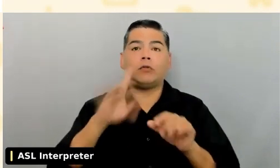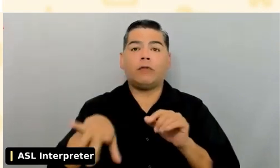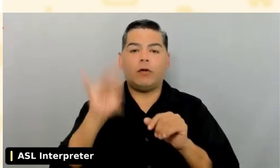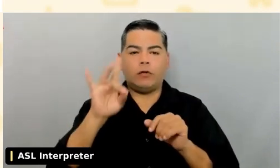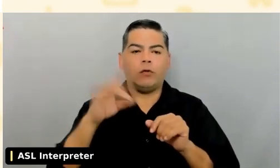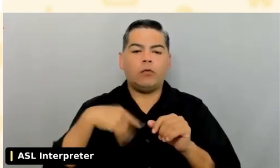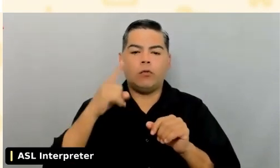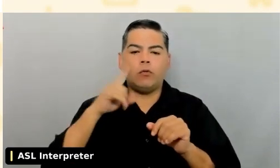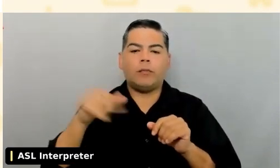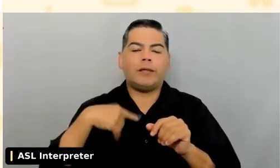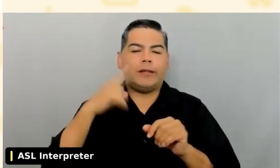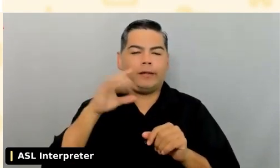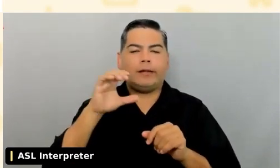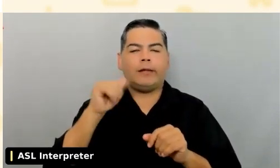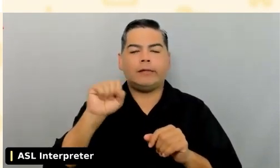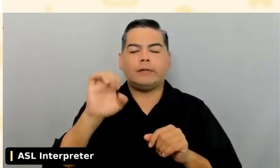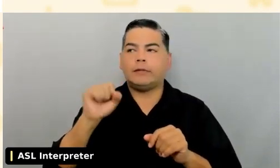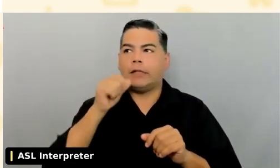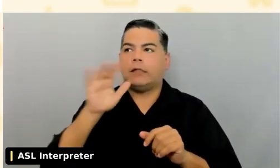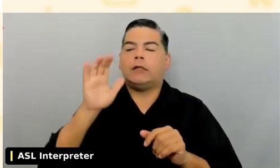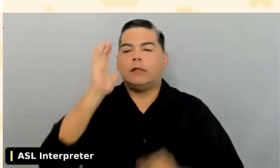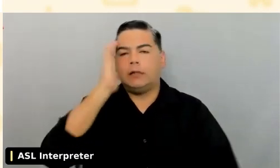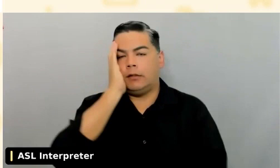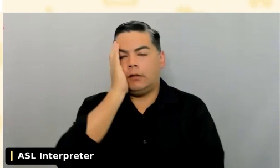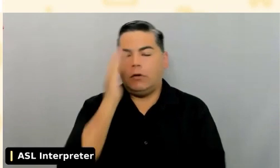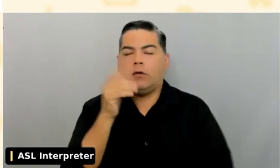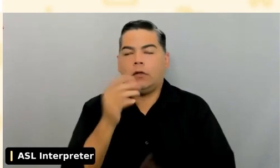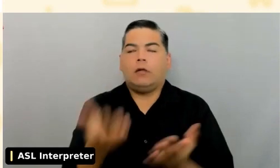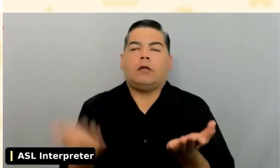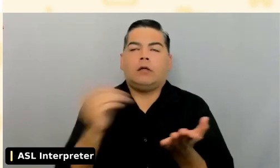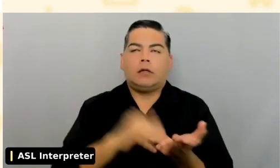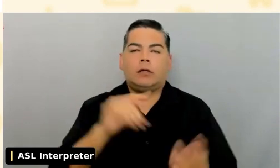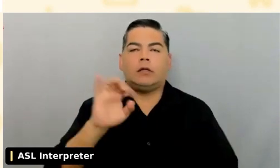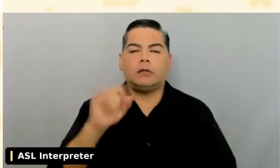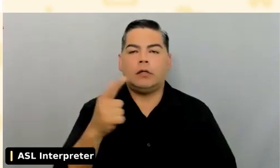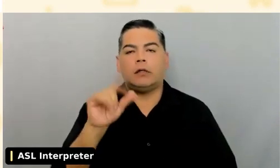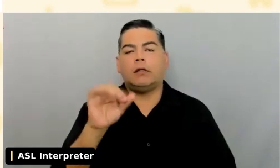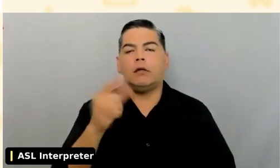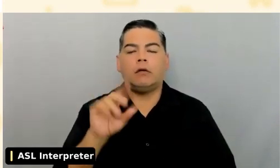y no los de... no sé, otra etiqueta alt del logo cuando ni siquiera es un logo.